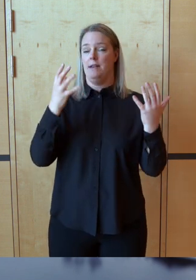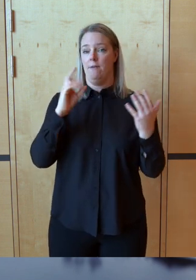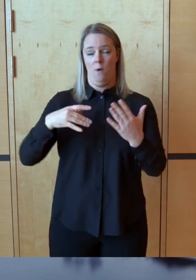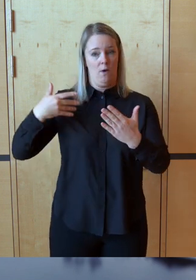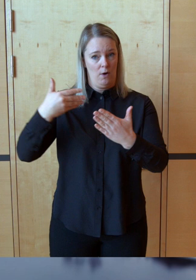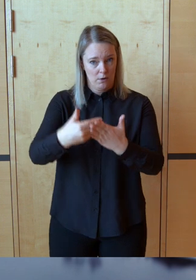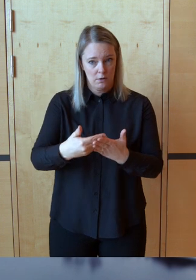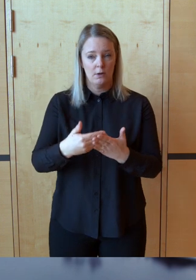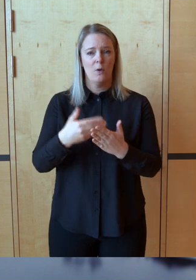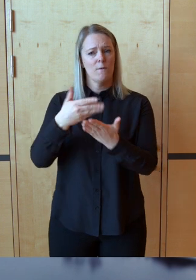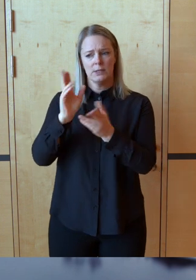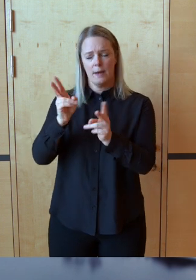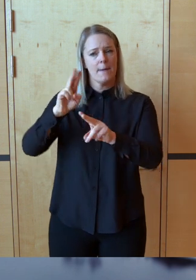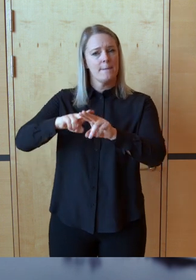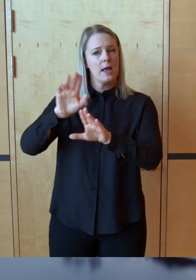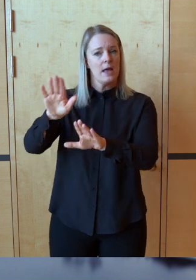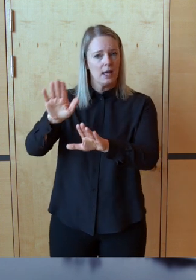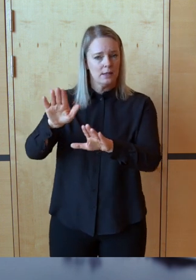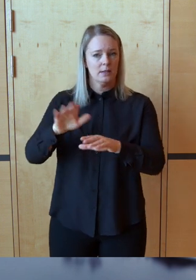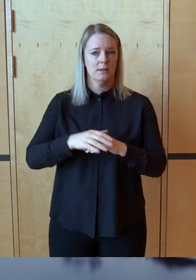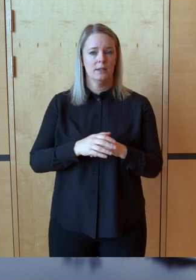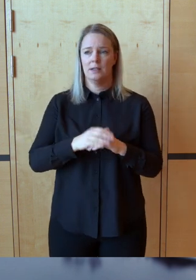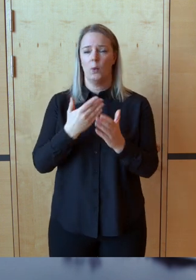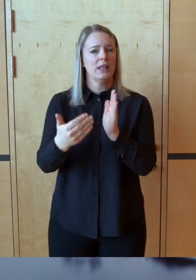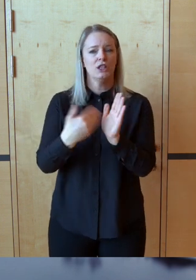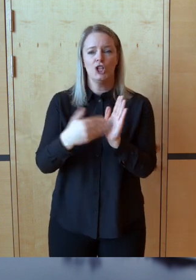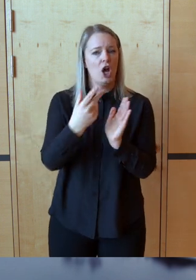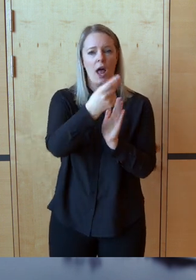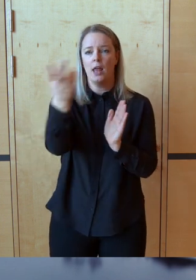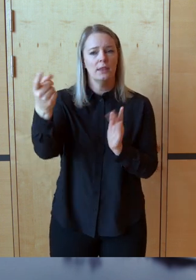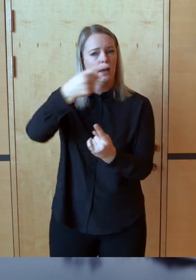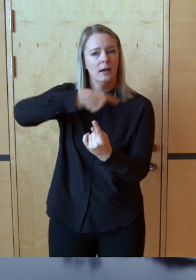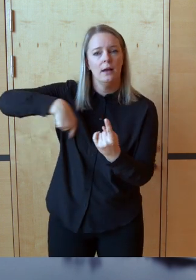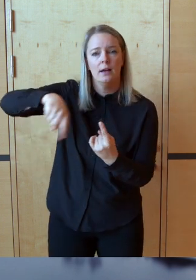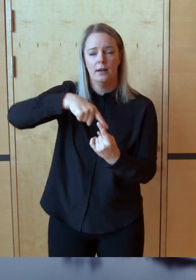Fortsätta där Där de inte stör någon heller De lokalerna